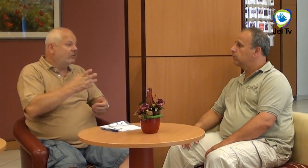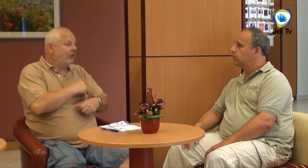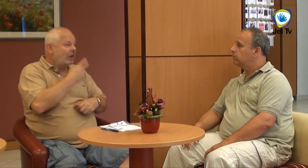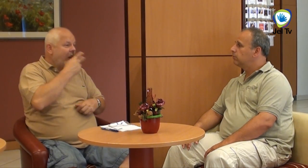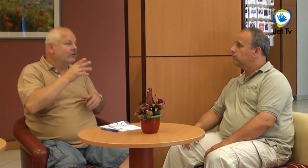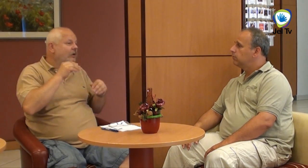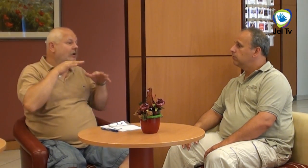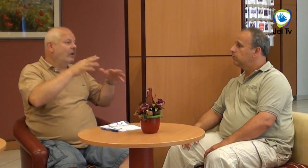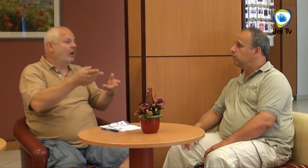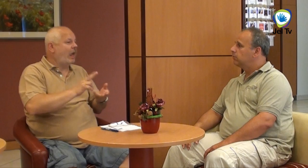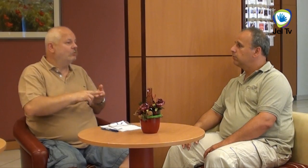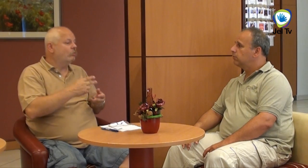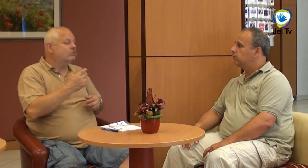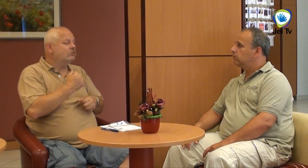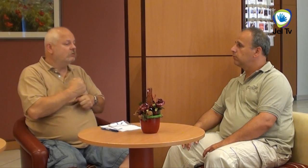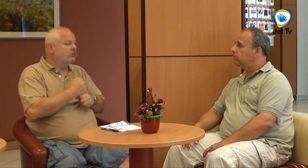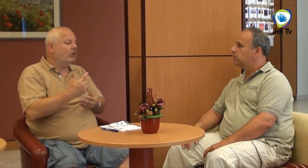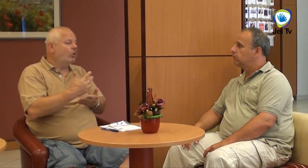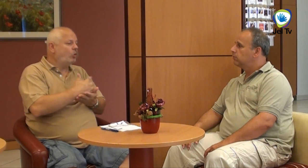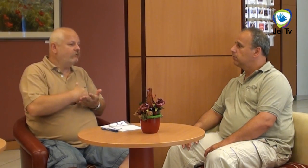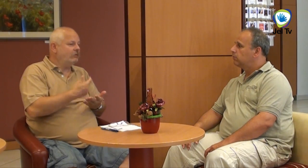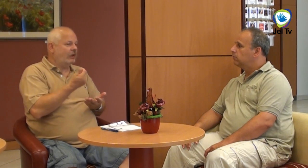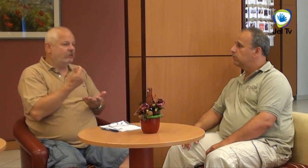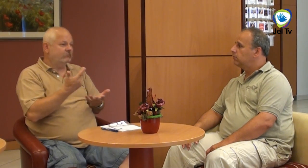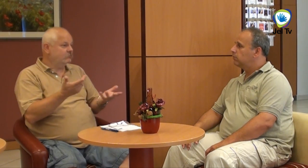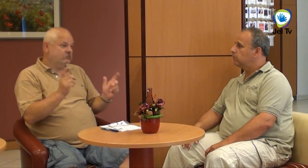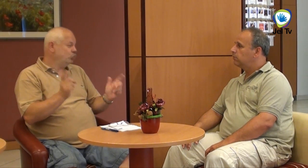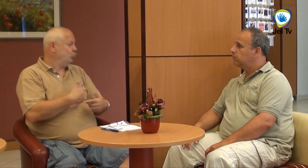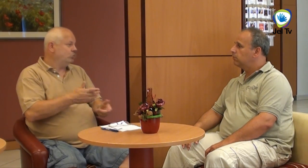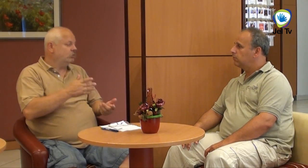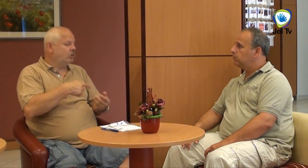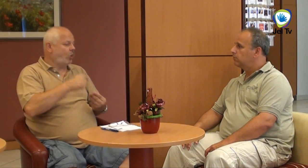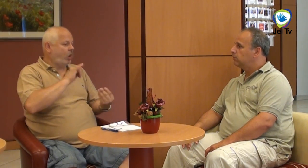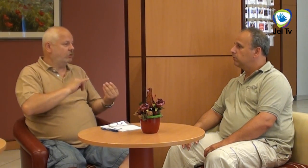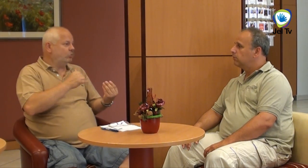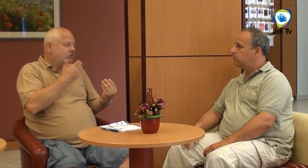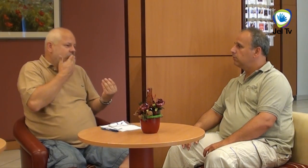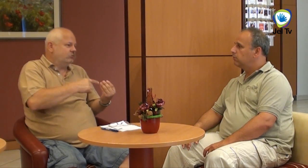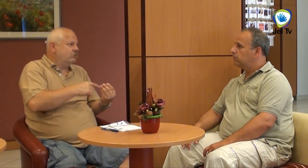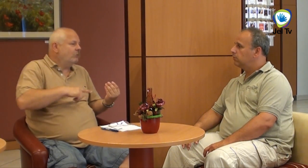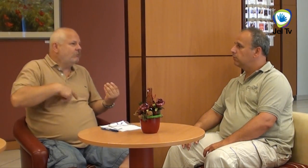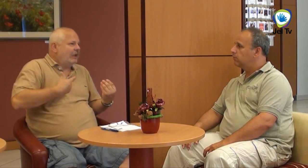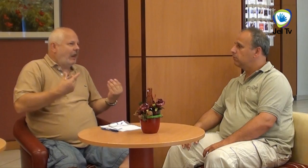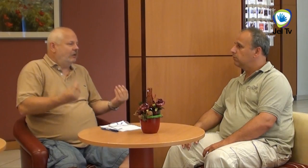mert többségüknek nincs munkajövedelmük, csak a rokkantnyugdíjnak köszönhetően valamivel jobban tudnak megélni.